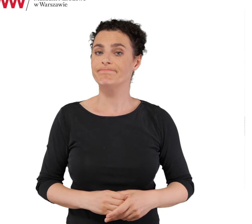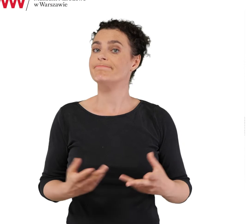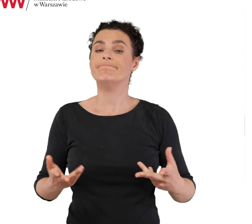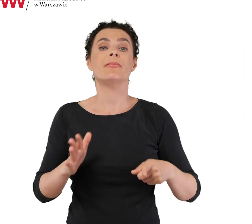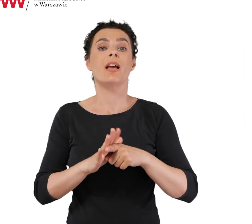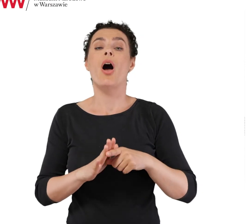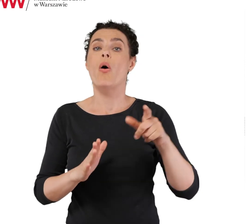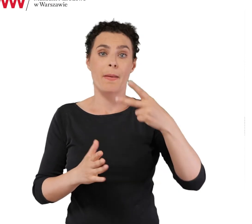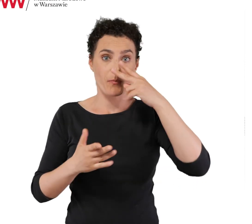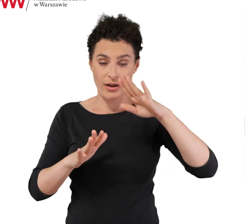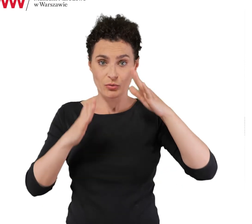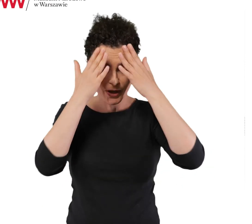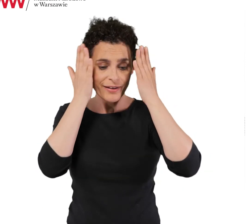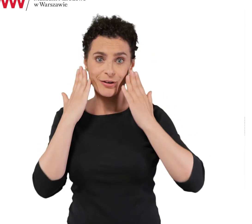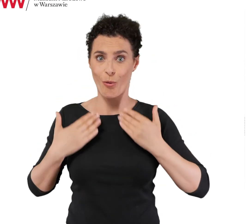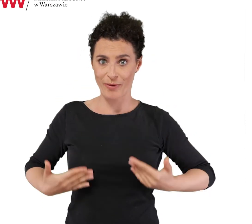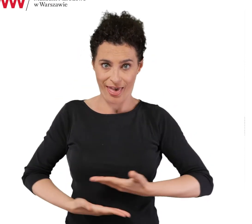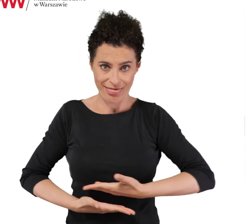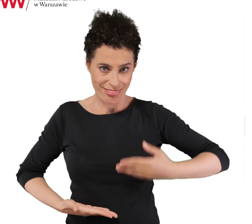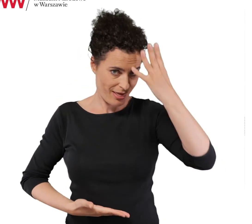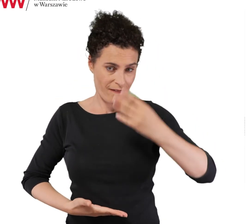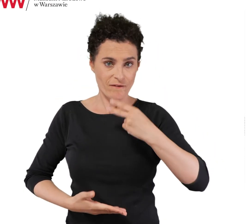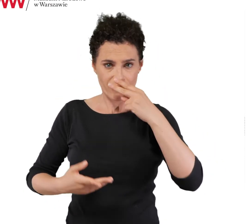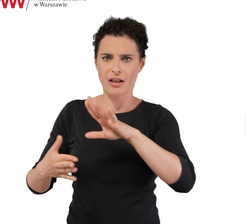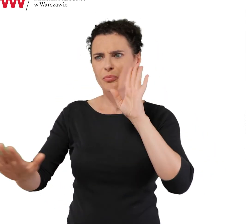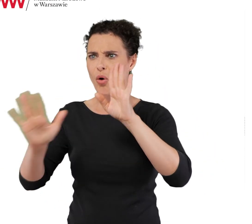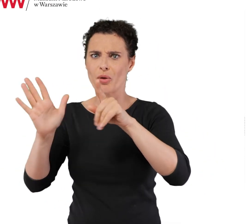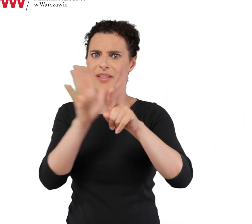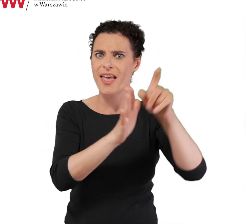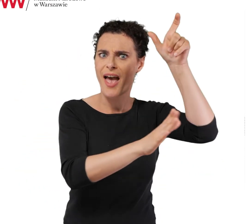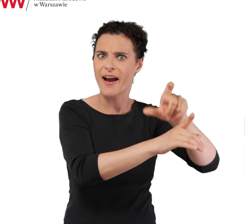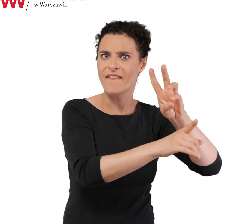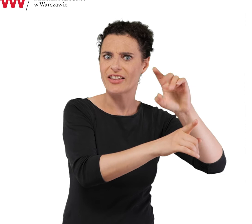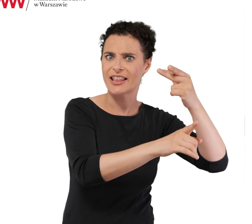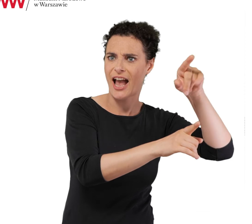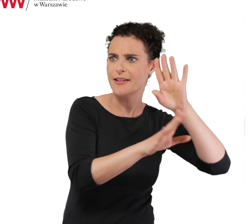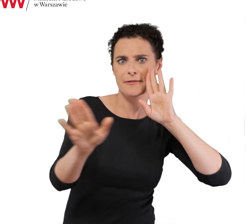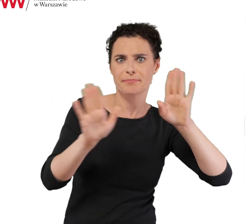Sposób upozowania Speedy kojarzy się z niektórymi portretami Witkacego,